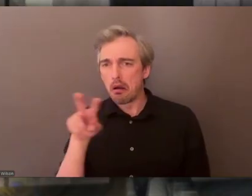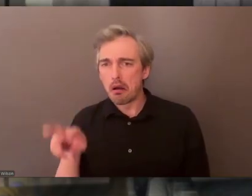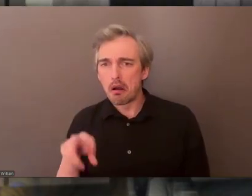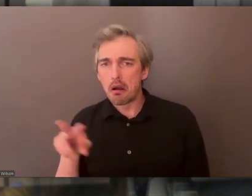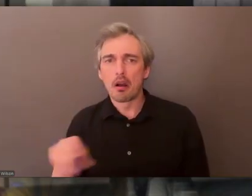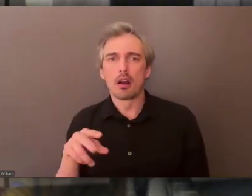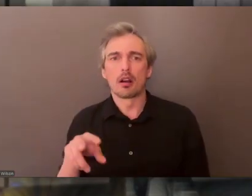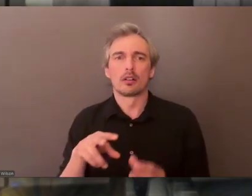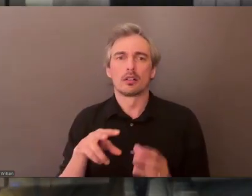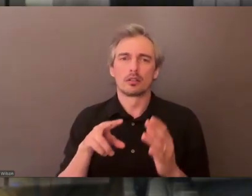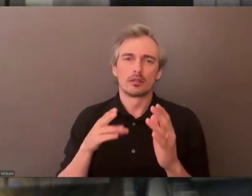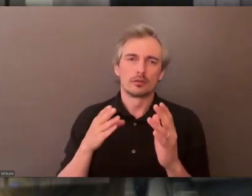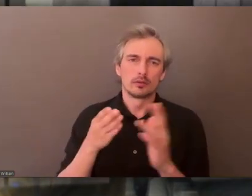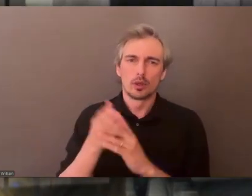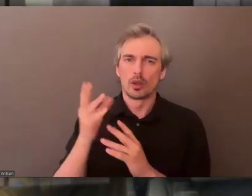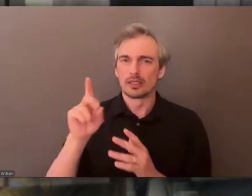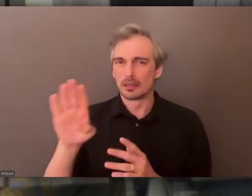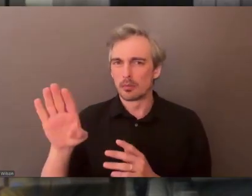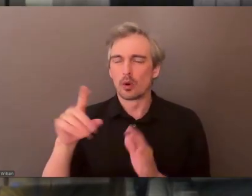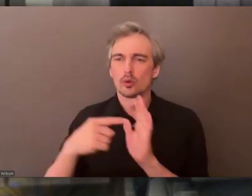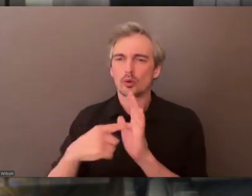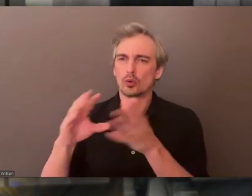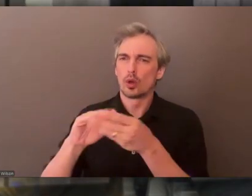なぜなら、すべてが翻訳の過程で失われてしまうからです。